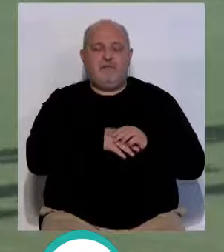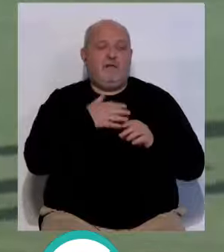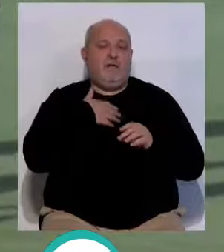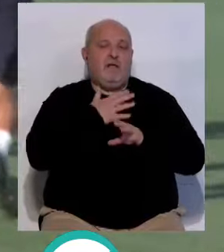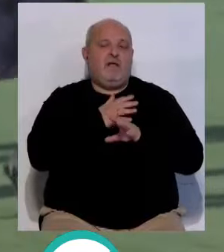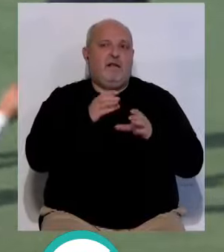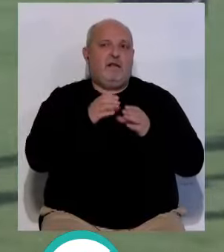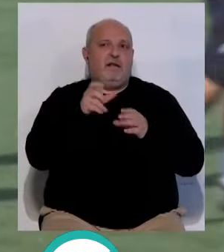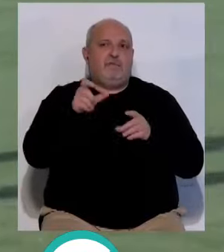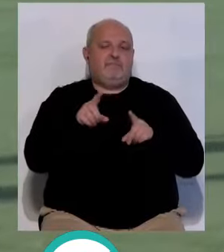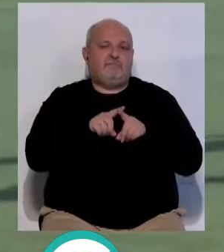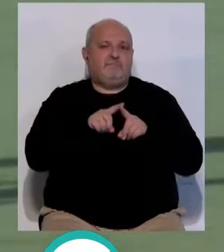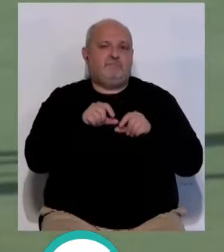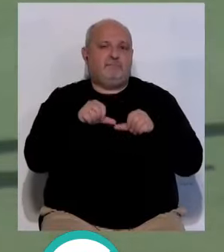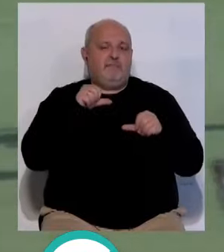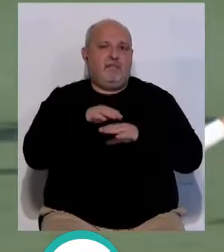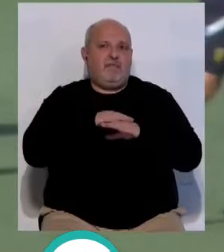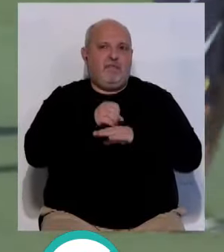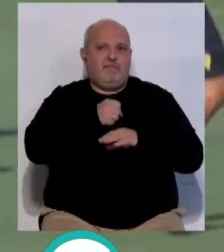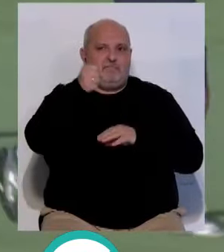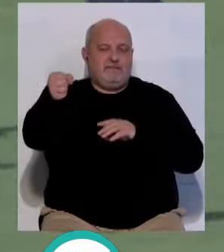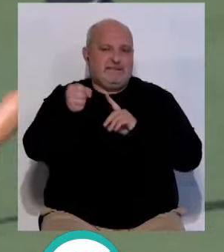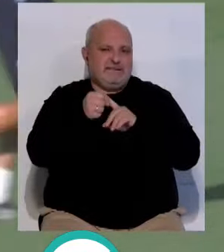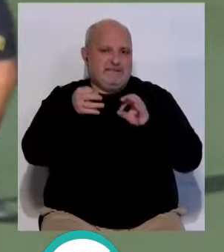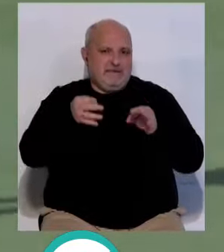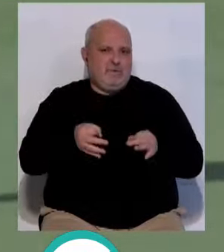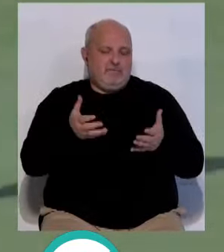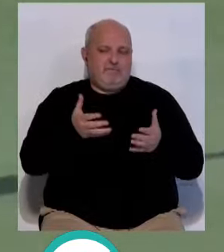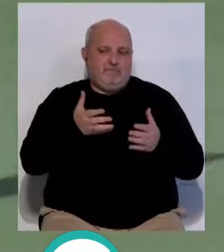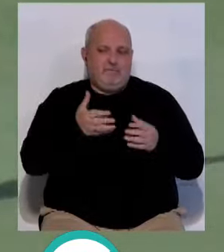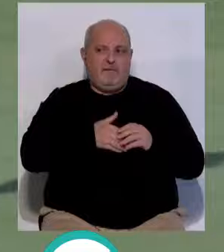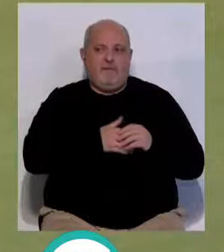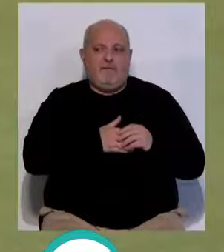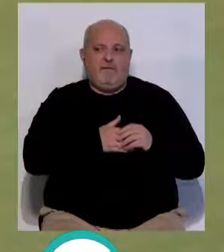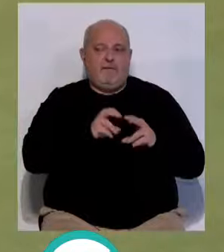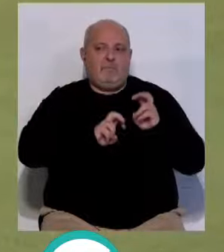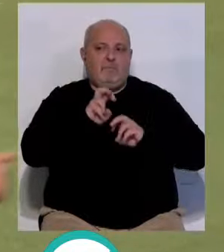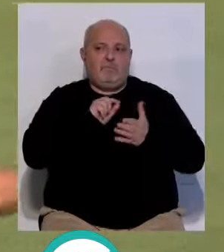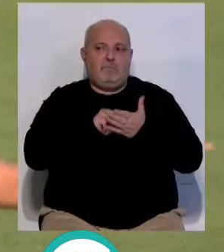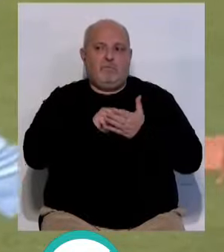que el Cádiz lo va Lo va a ceder y que bueno y que busque minutos y que tenga Progreso en